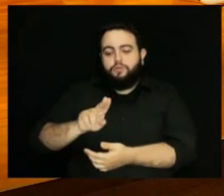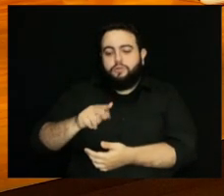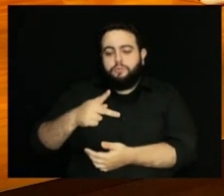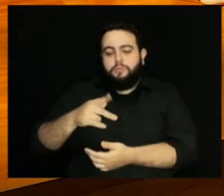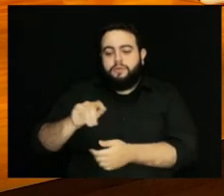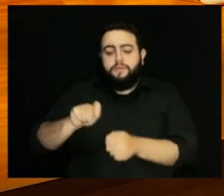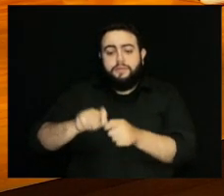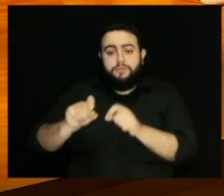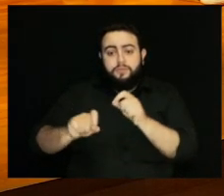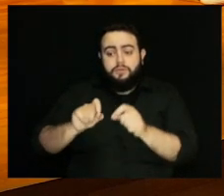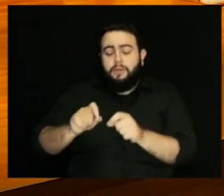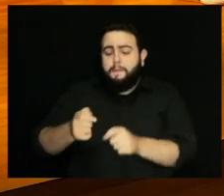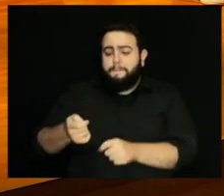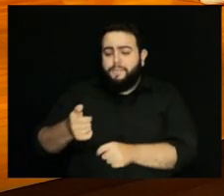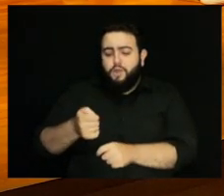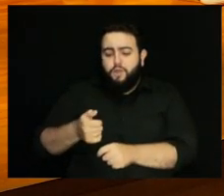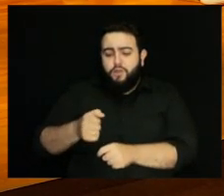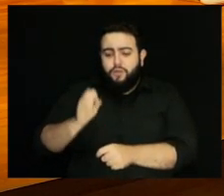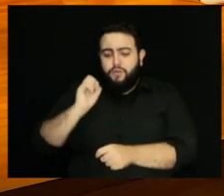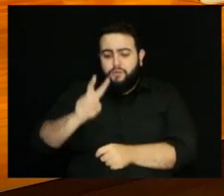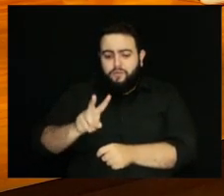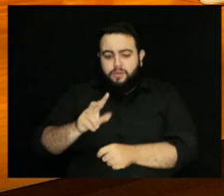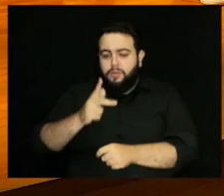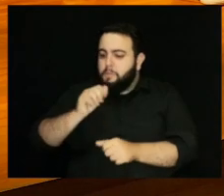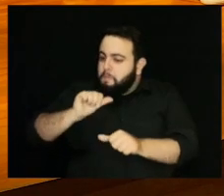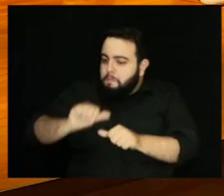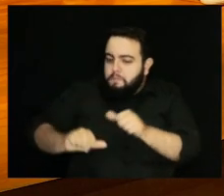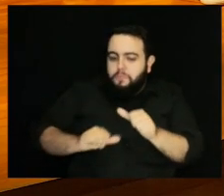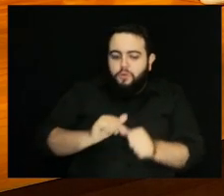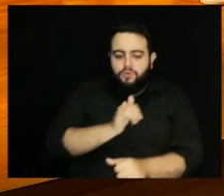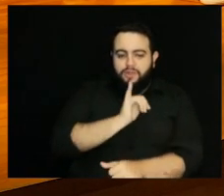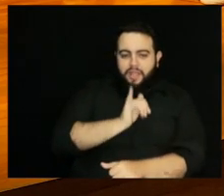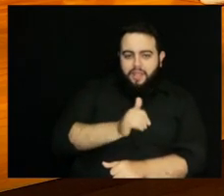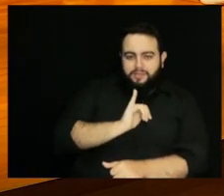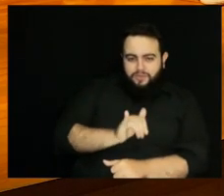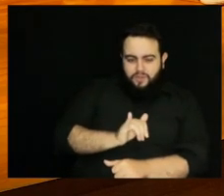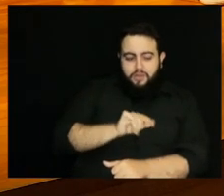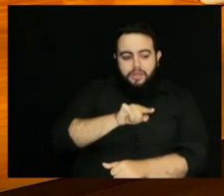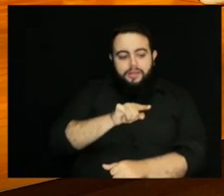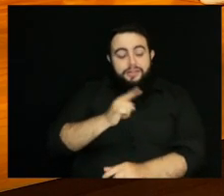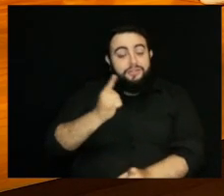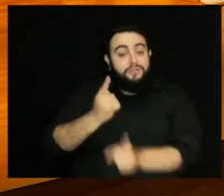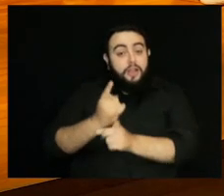absolutamente rara em música popular. Ele troca o narrador, e aí tu descobre que essa história